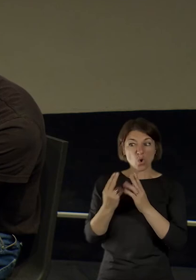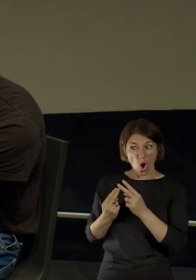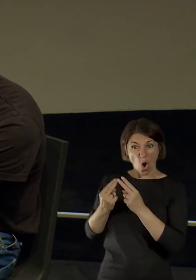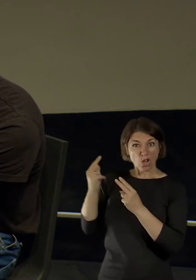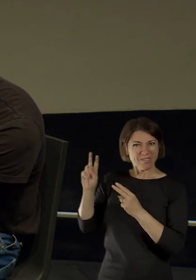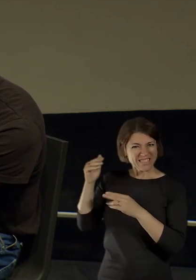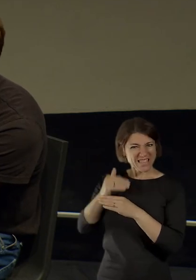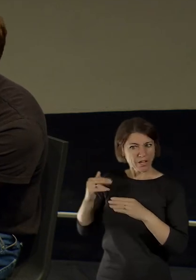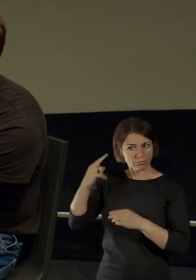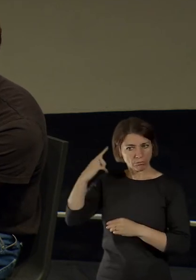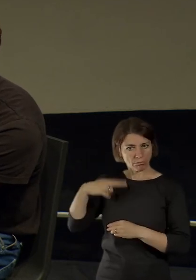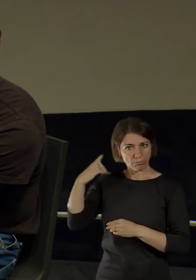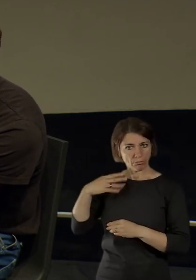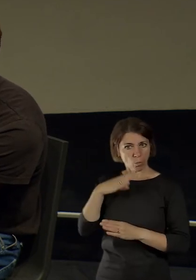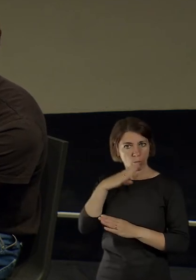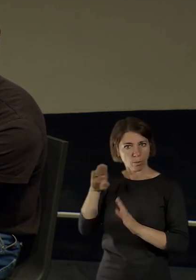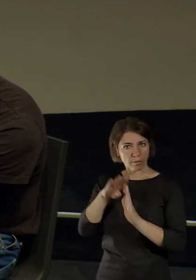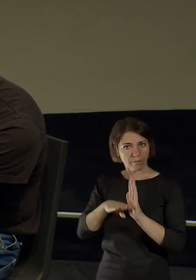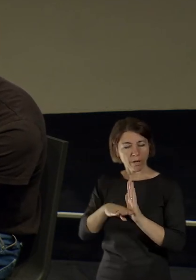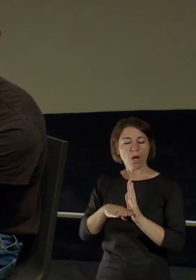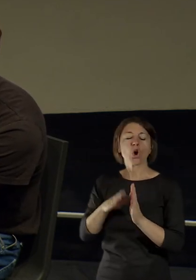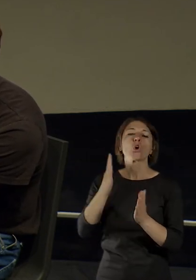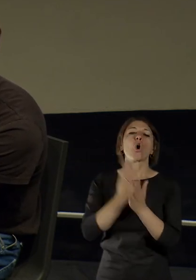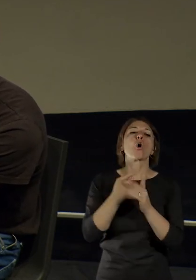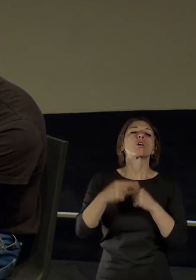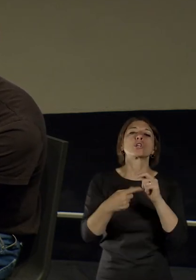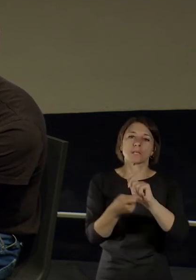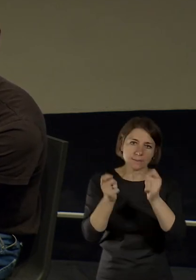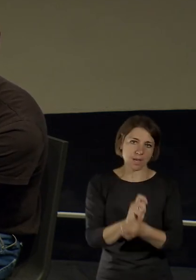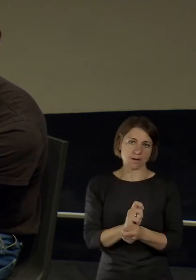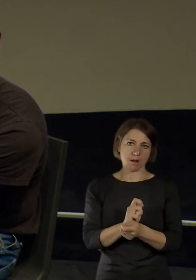A to, že s nimi někde nesouhlasím, je úplně jedno. Důležité je, aby byly.